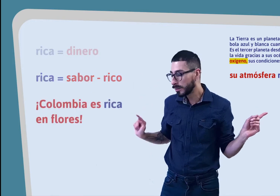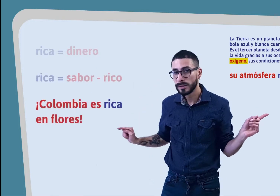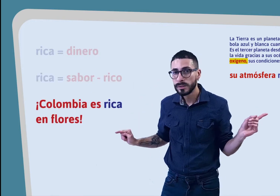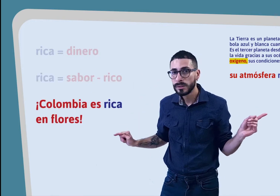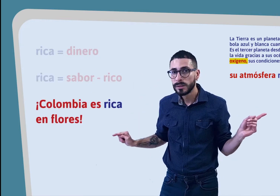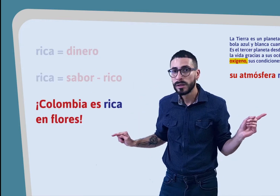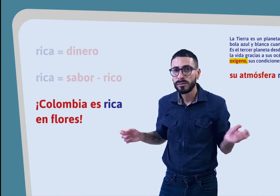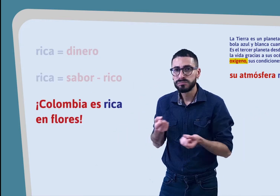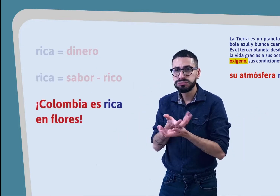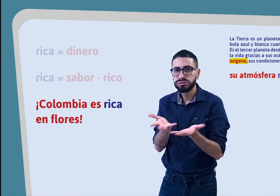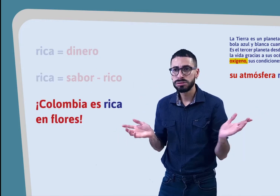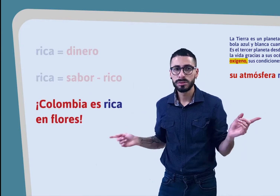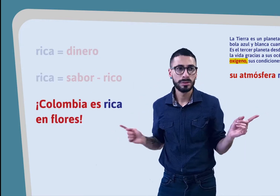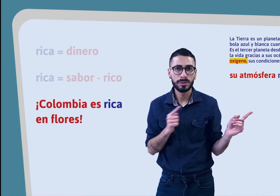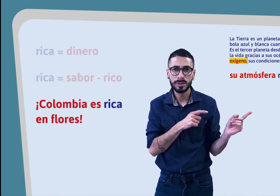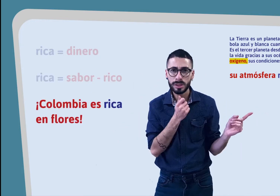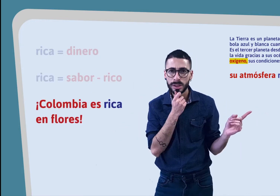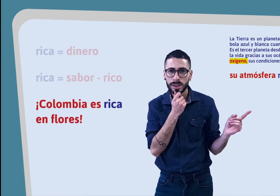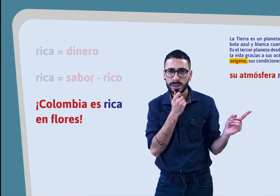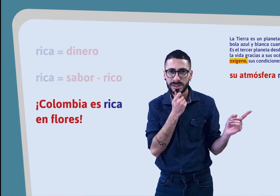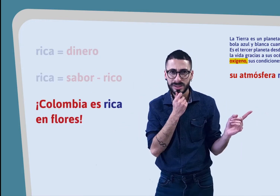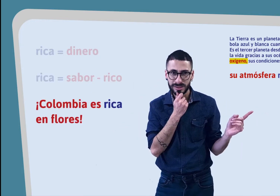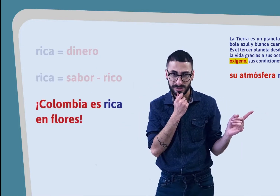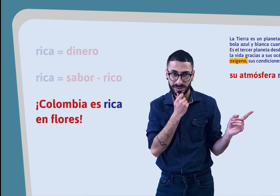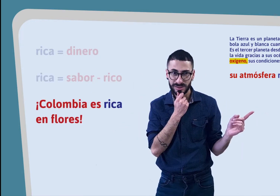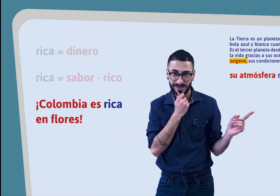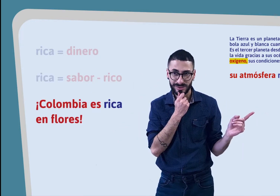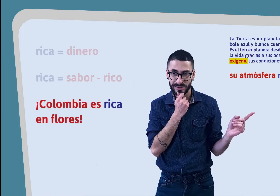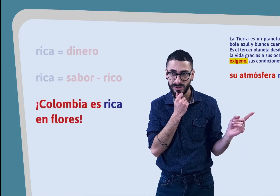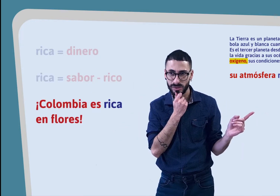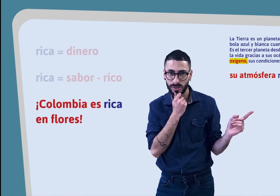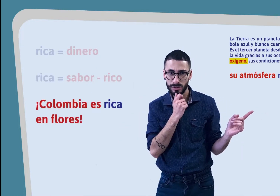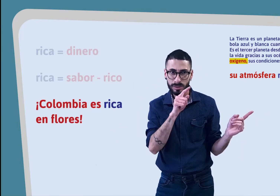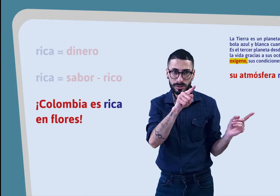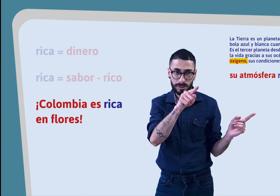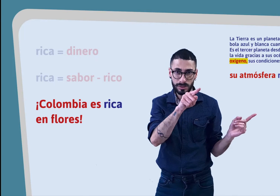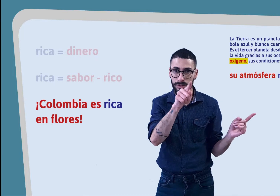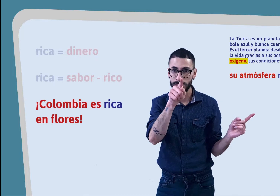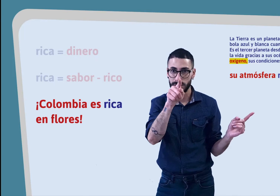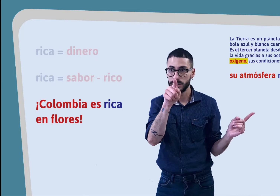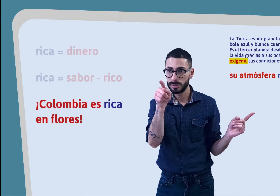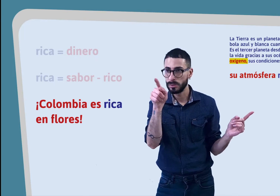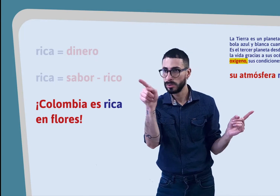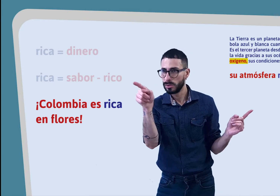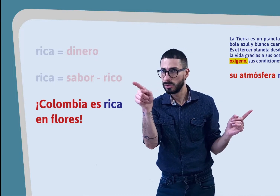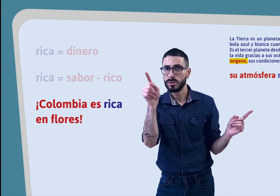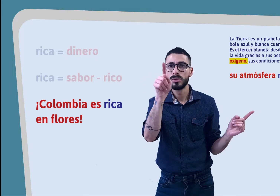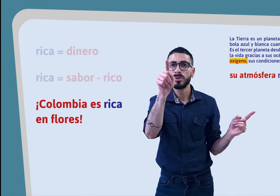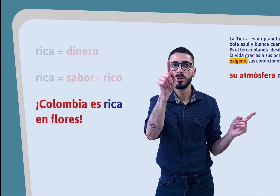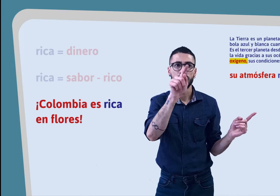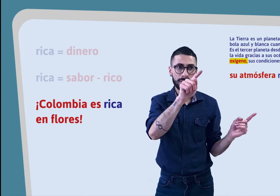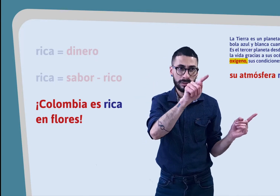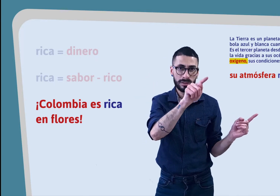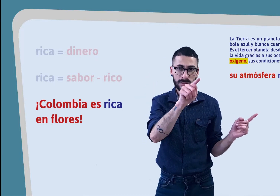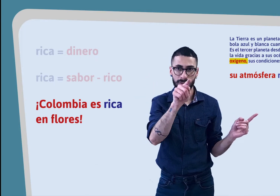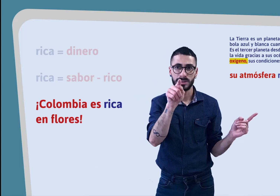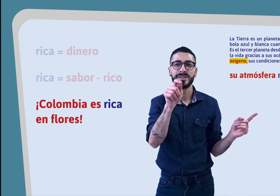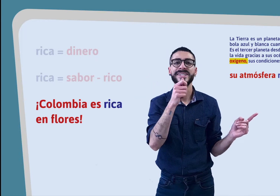La tercera, seña de "gran cantidad". ¿Sí o no? ¿Y tú, y tú, y tú?